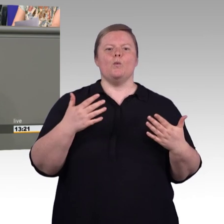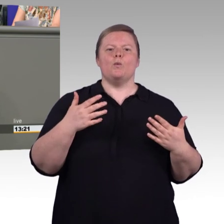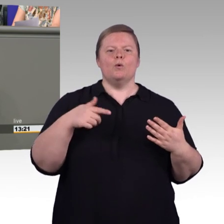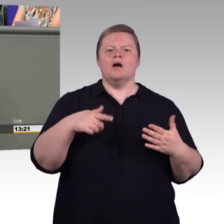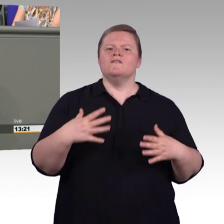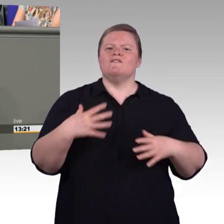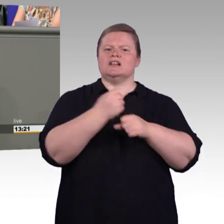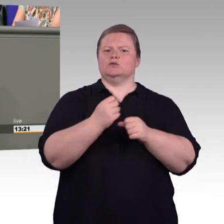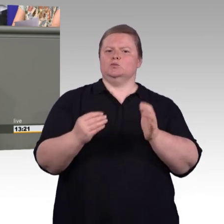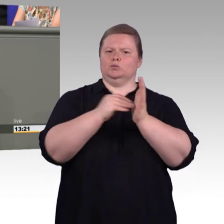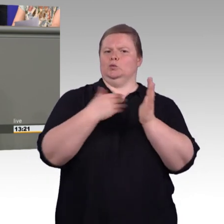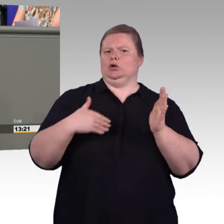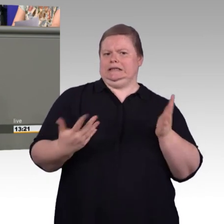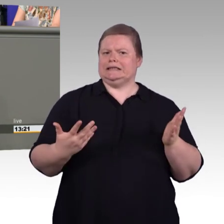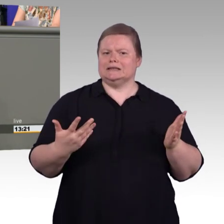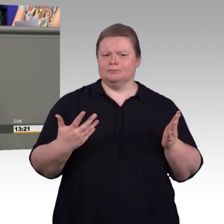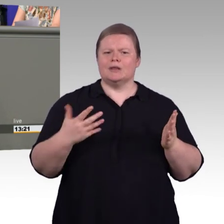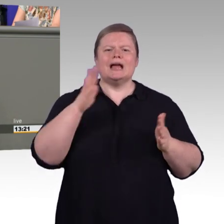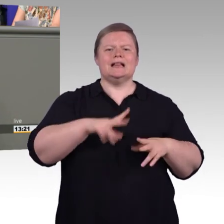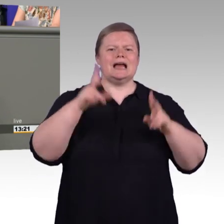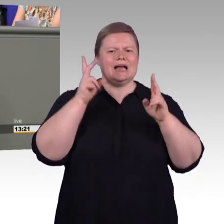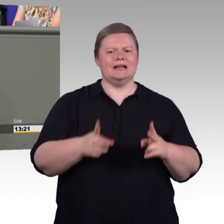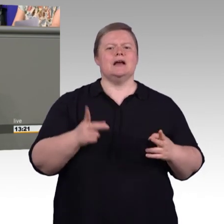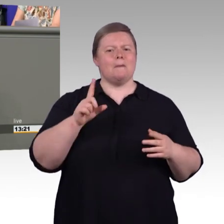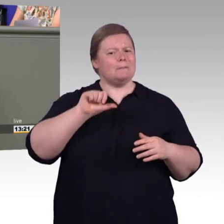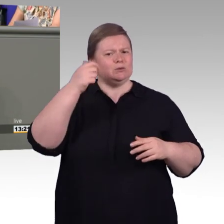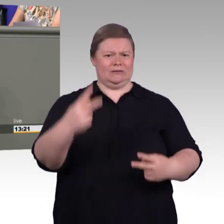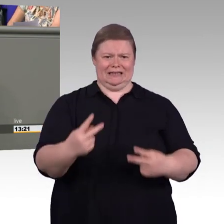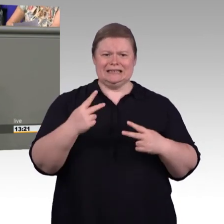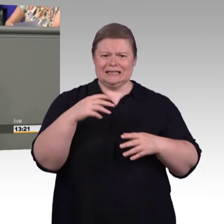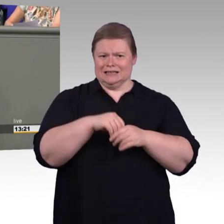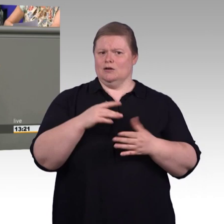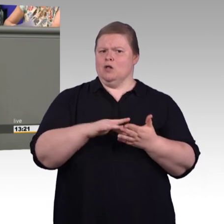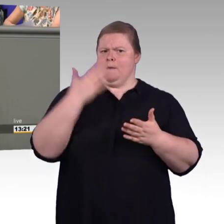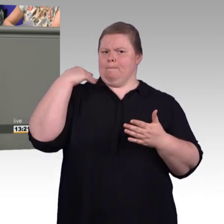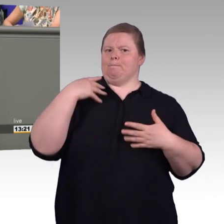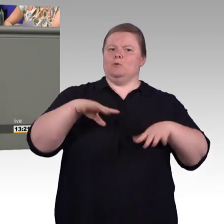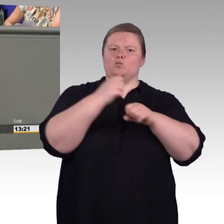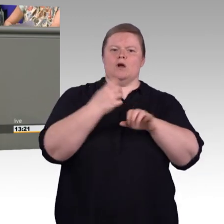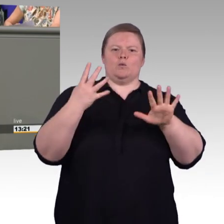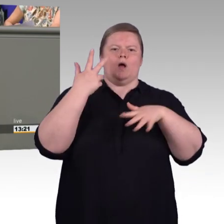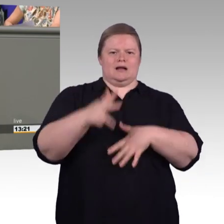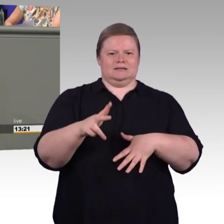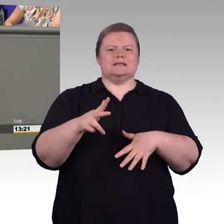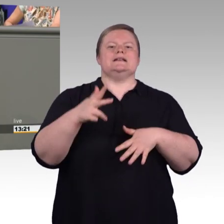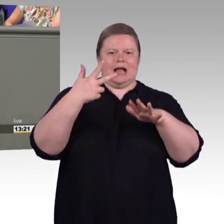die Kinderrechte im Grundgesetz auch weiter zu verankern. Sie werden jetzt sagen: Ja, dann stimmen Sie doch unseren Antrag zu.